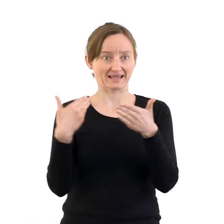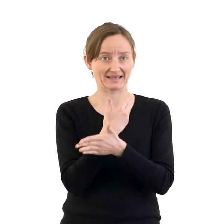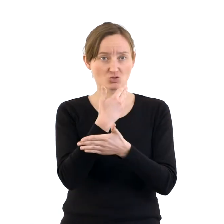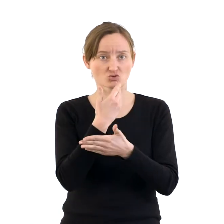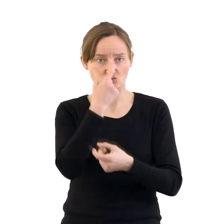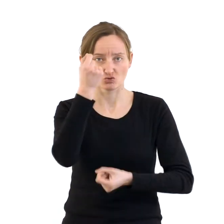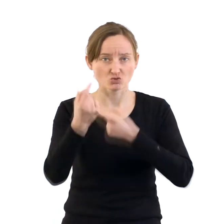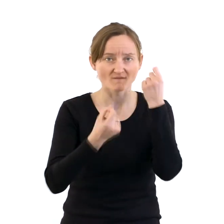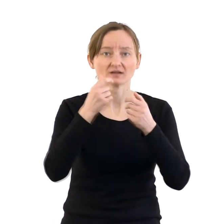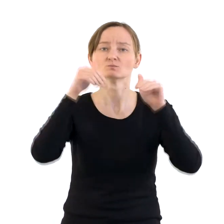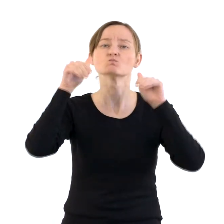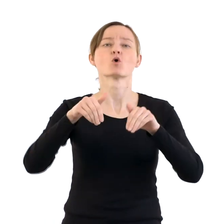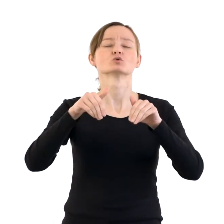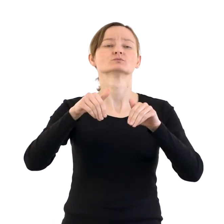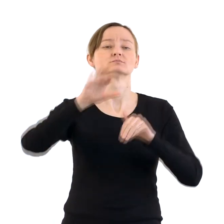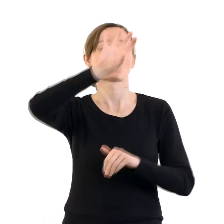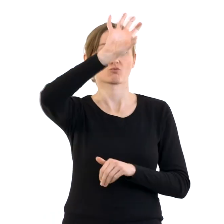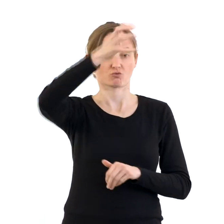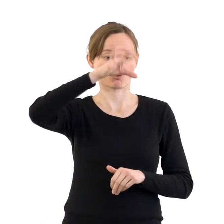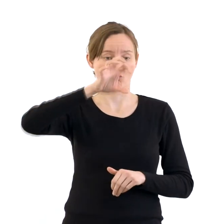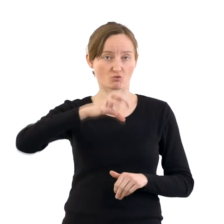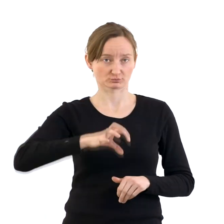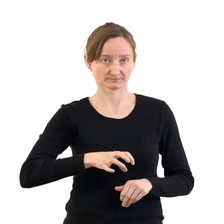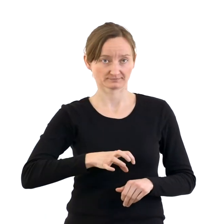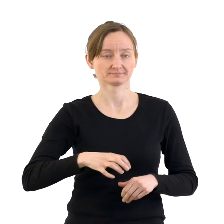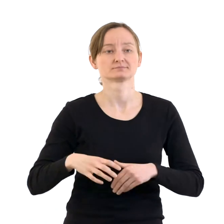Innowacja może dotyczyć przede wszystkim obszarów: